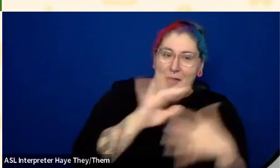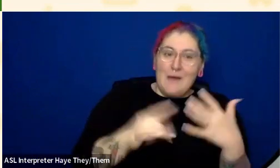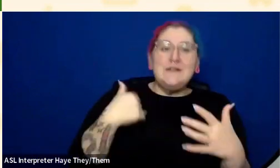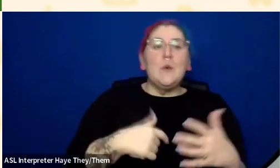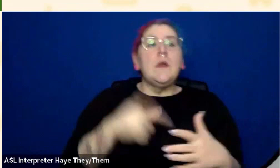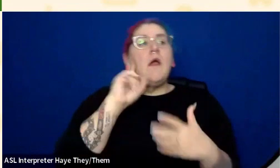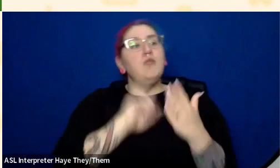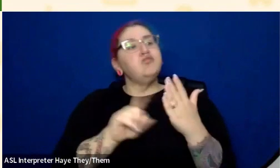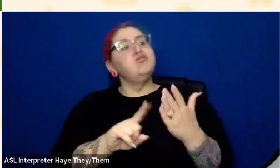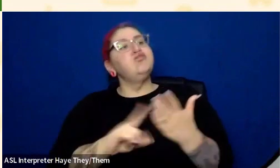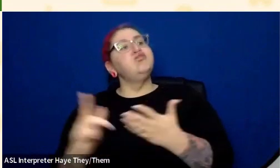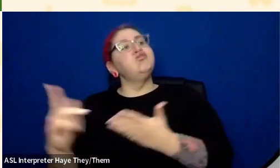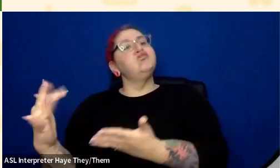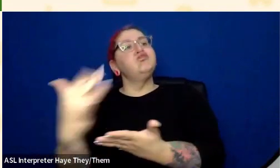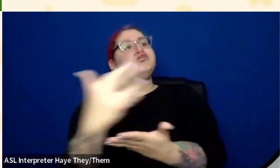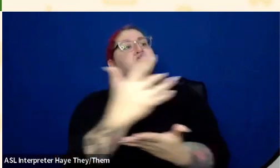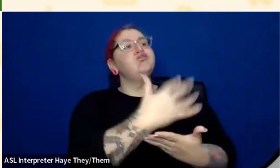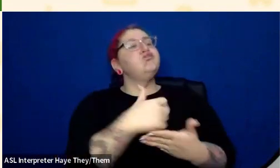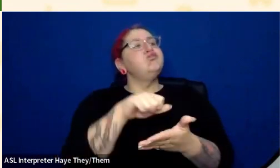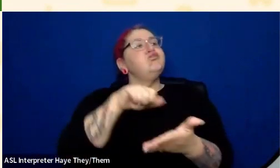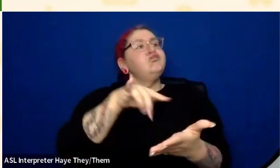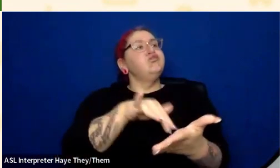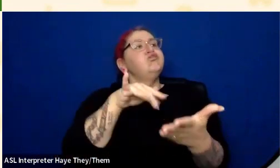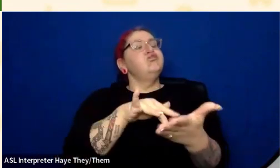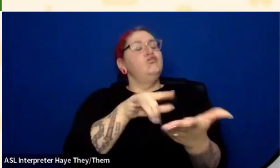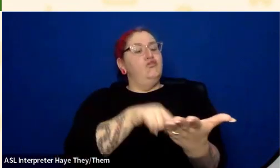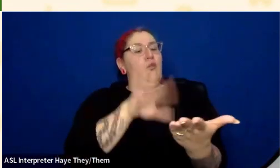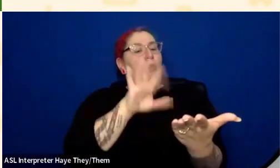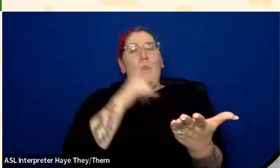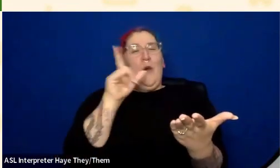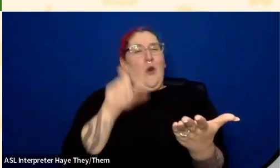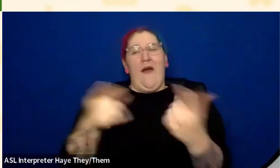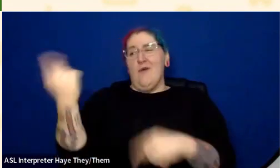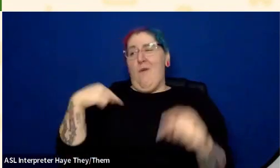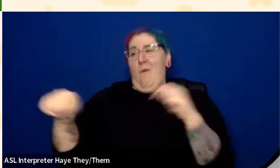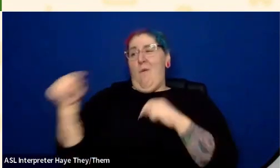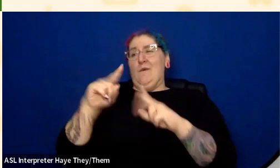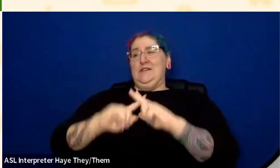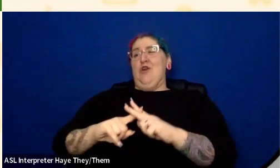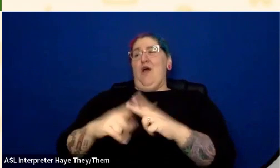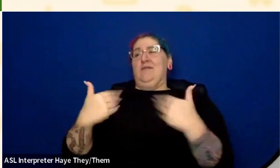y darnos un buen punto de partida. No es necesario empezar desde cero. Busqué ejemplos de botones de alternancia accesibles.